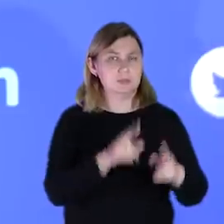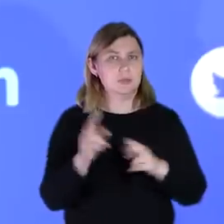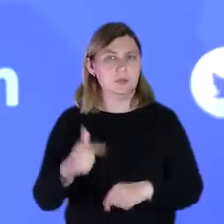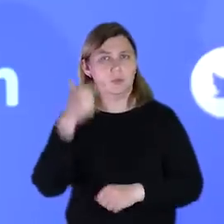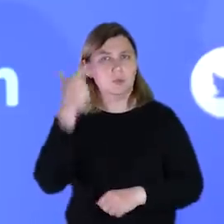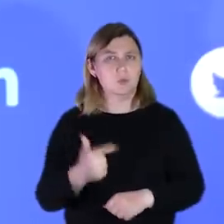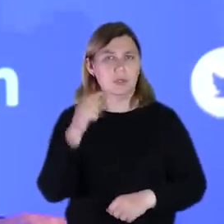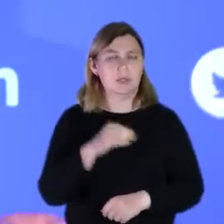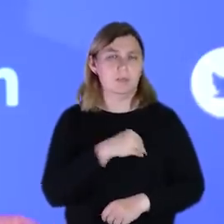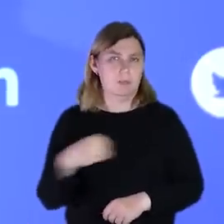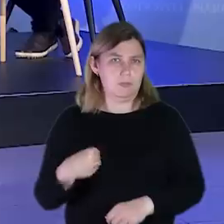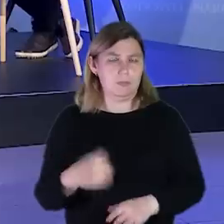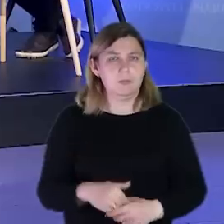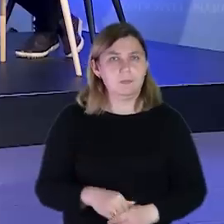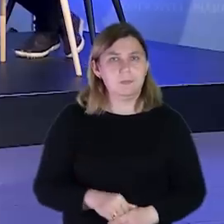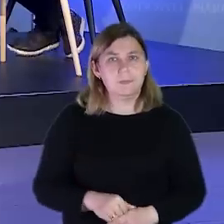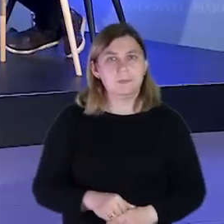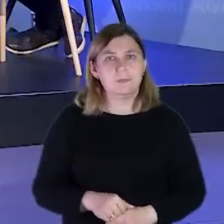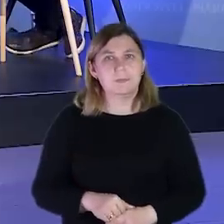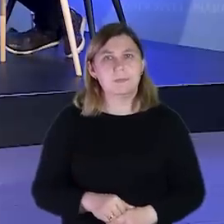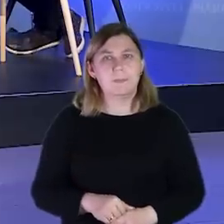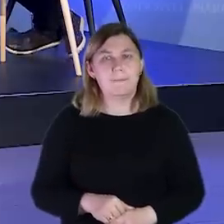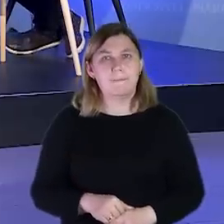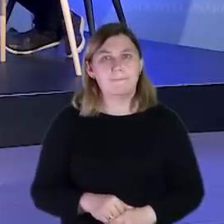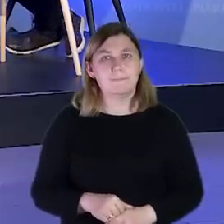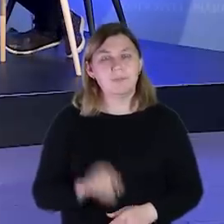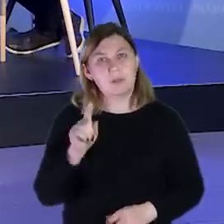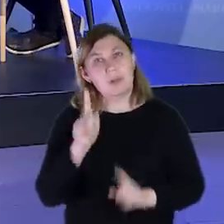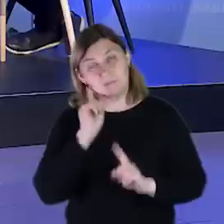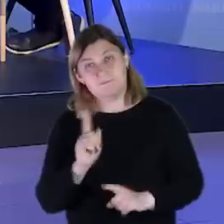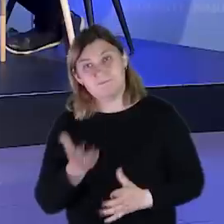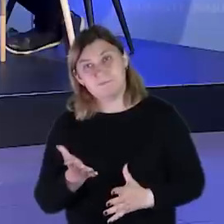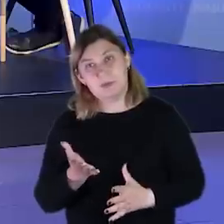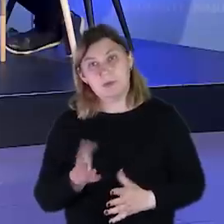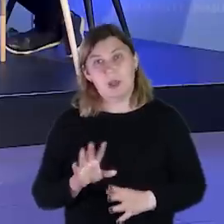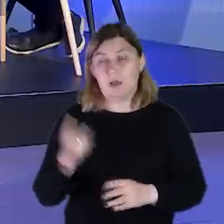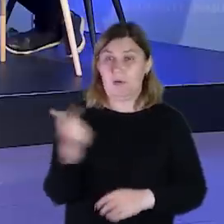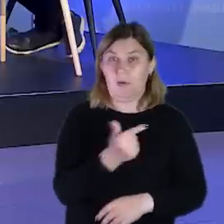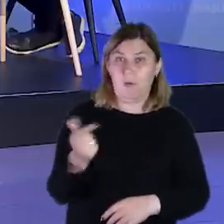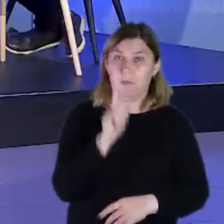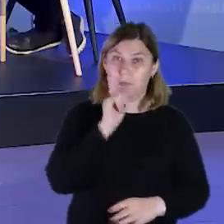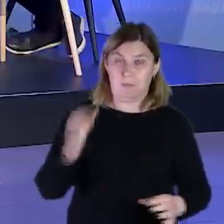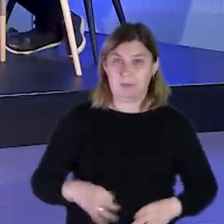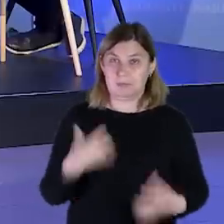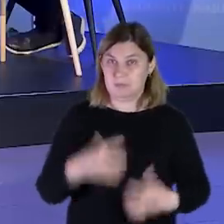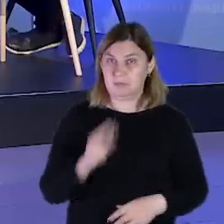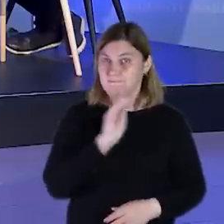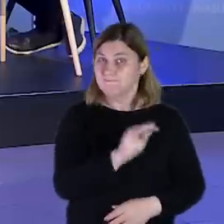Rzeczypospolitej. -W sumie obu panów teraz chcę wywołać. To znaczy